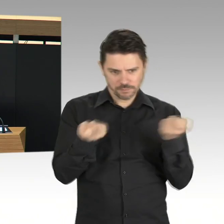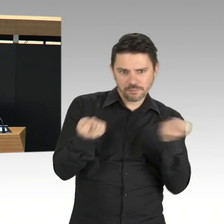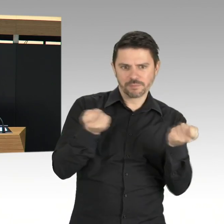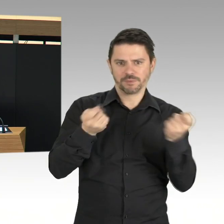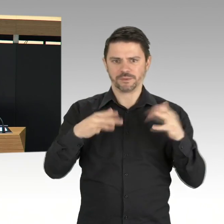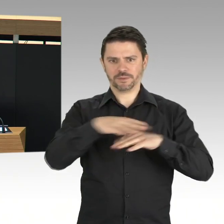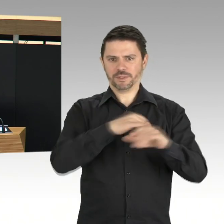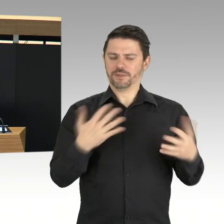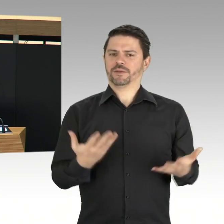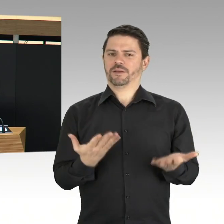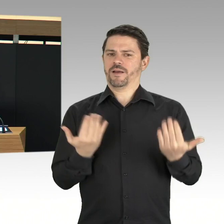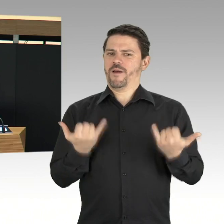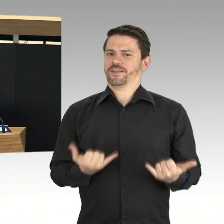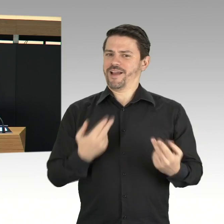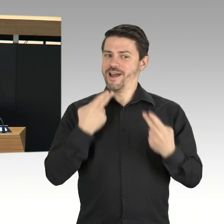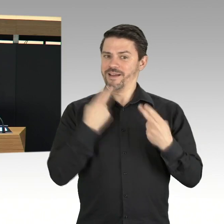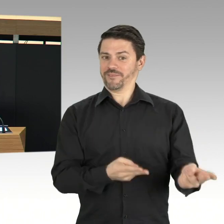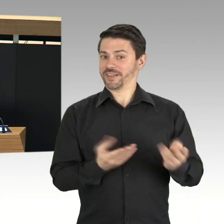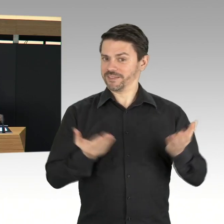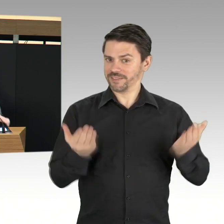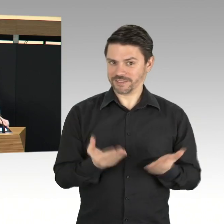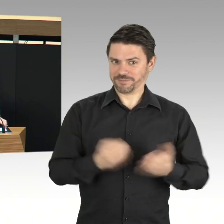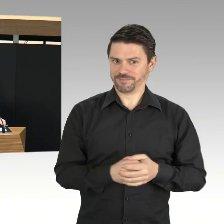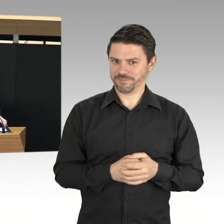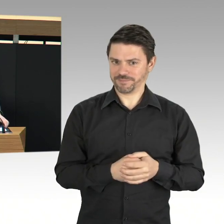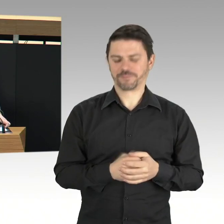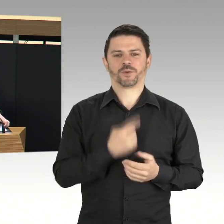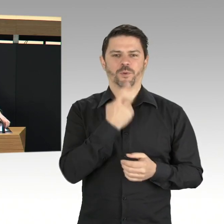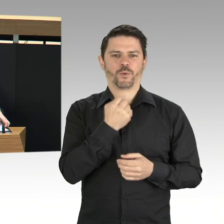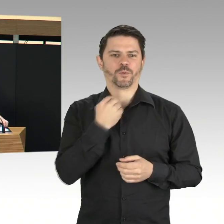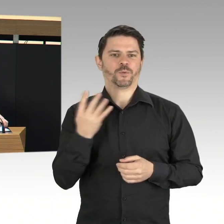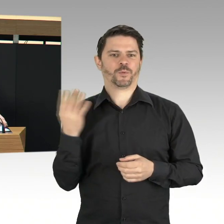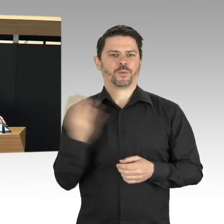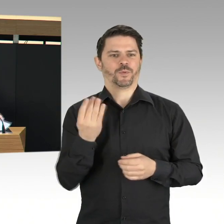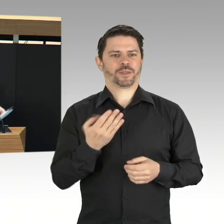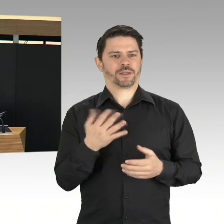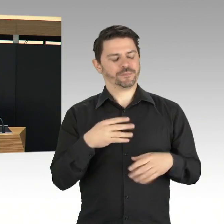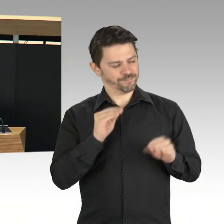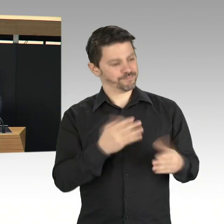Bezahlbares Wohnen für alle! In diesem Sinne bitte ich Sie um Zustimmung zum Mietendeckel, vielen Dank.